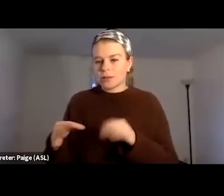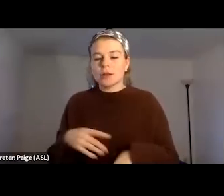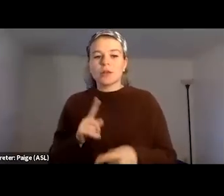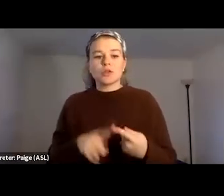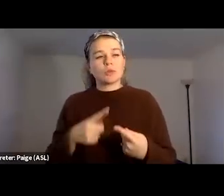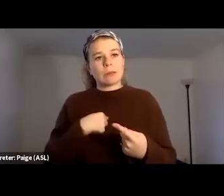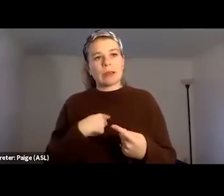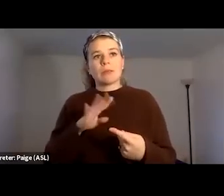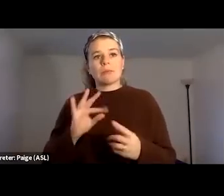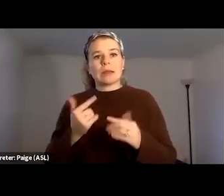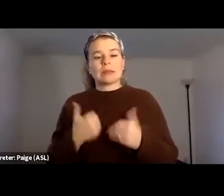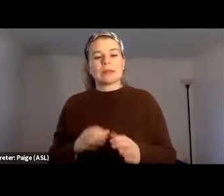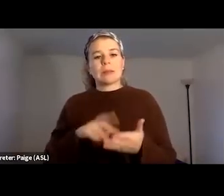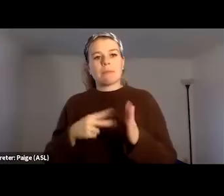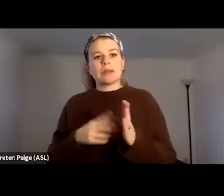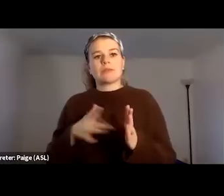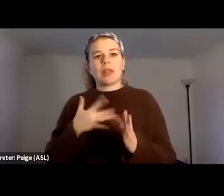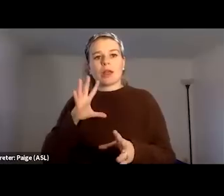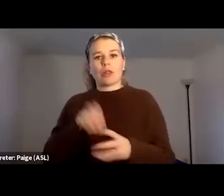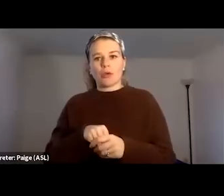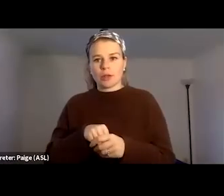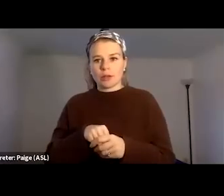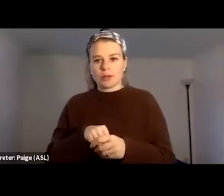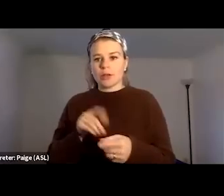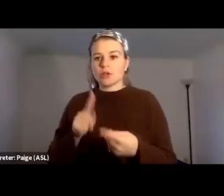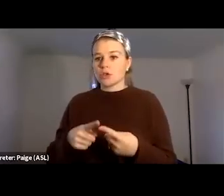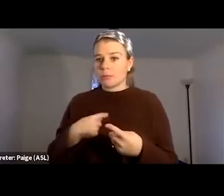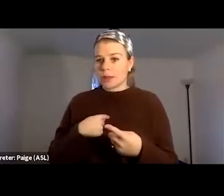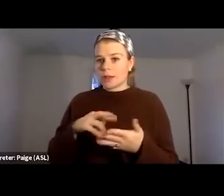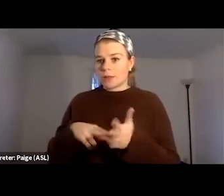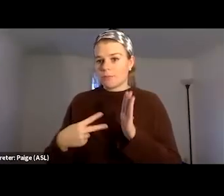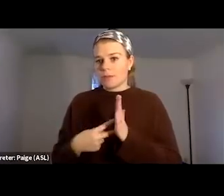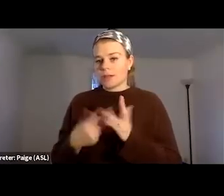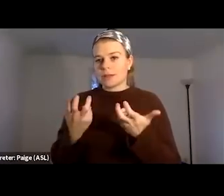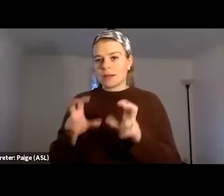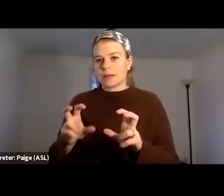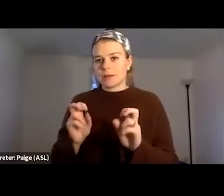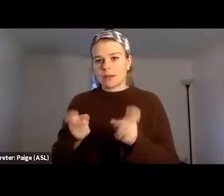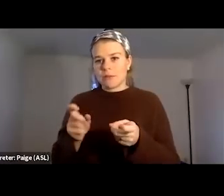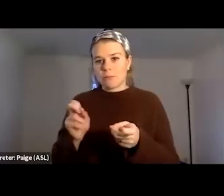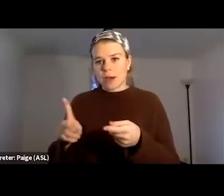ser un ciudadano significa ser incluido, ser un ciudadano significa retribuir a los demás y mucho más.